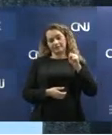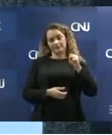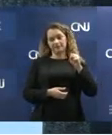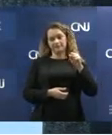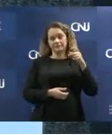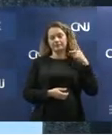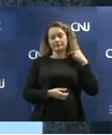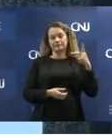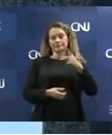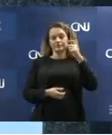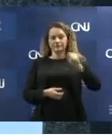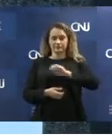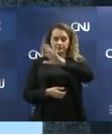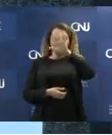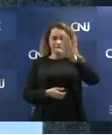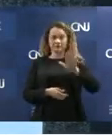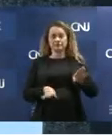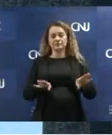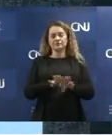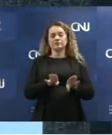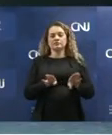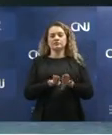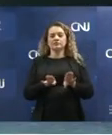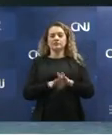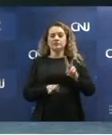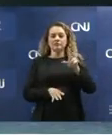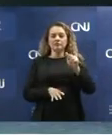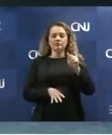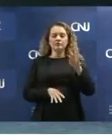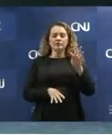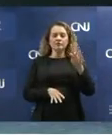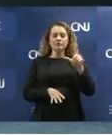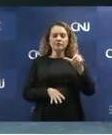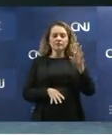Dr. Daniel Blume, que aqui está presente também pela Ordem dos Advogados do Brasil.